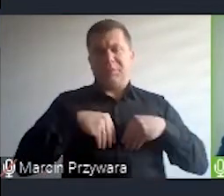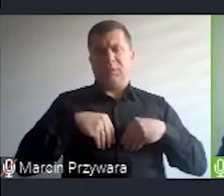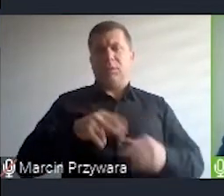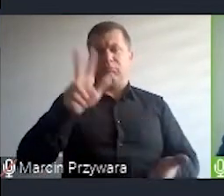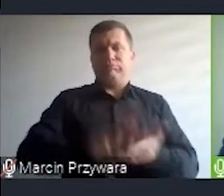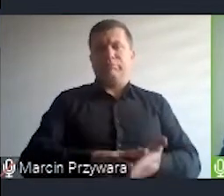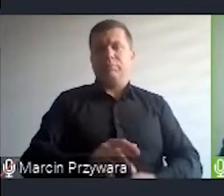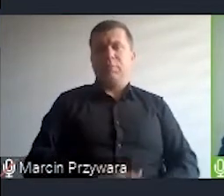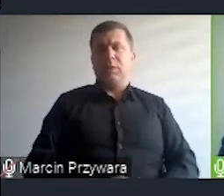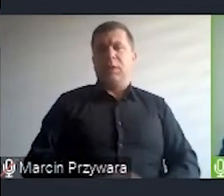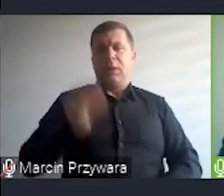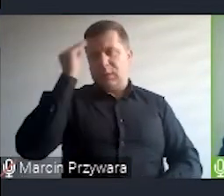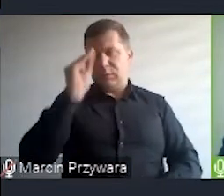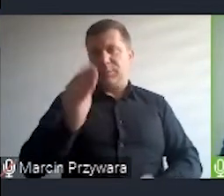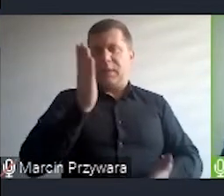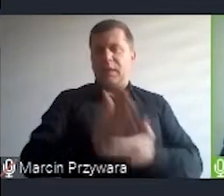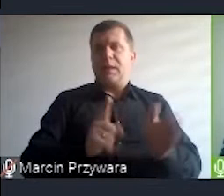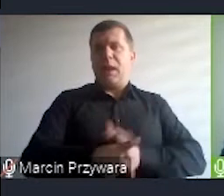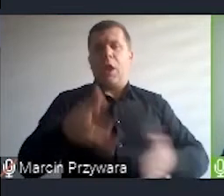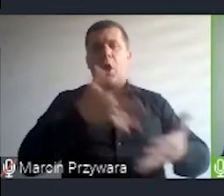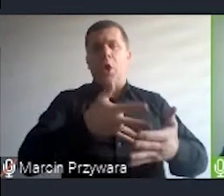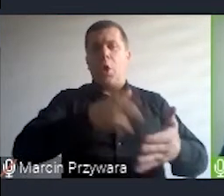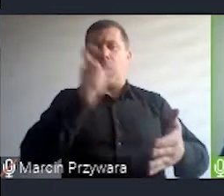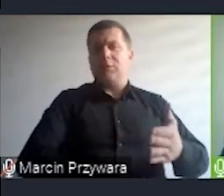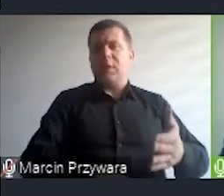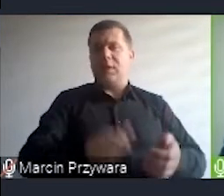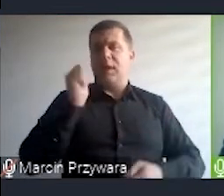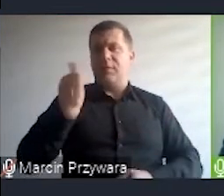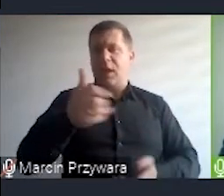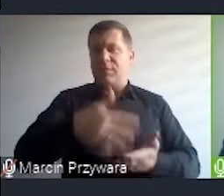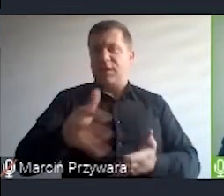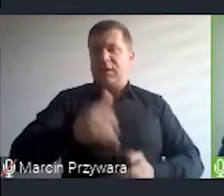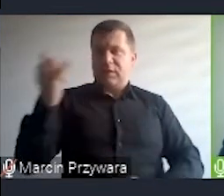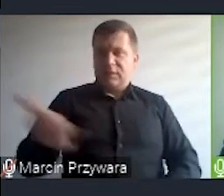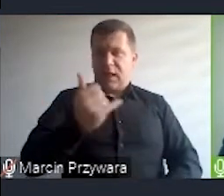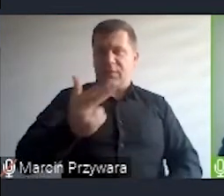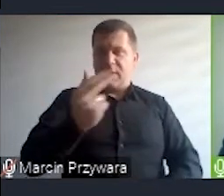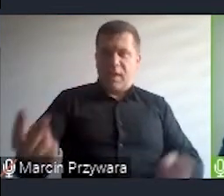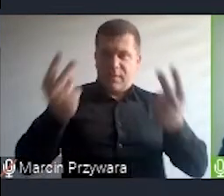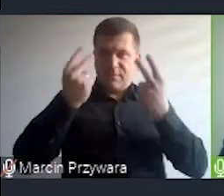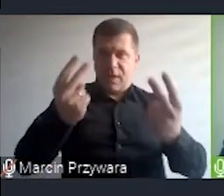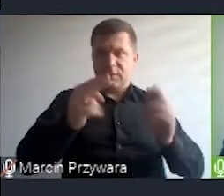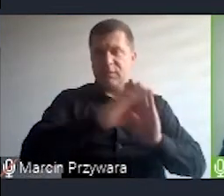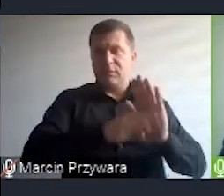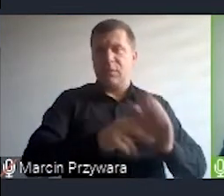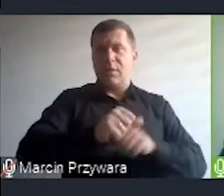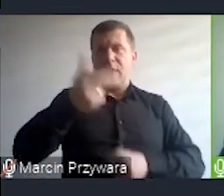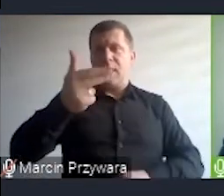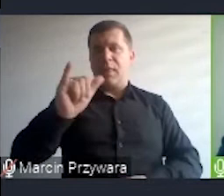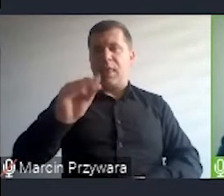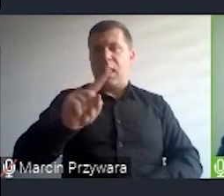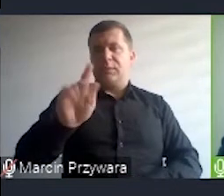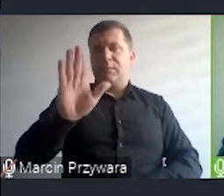Przypominam tylko, że dla oceny kwalifikowalności wydatków zawsze najważniejszym kryterium jest niezbędność.